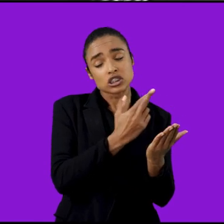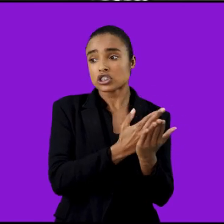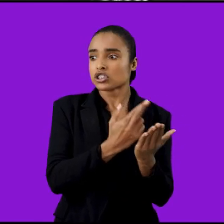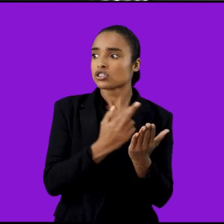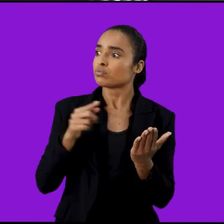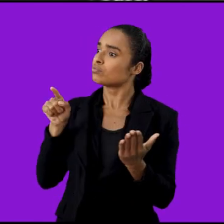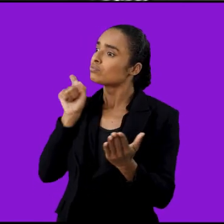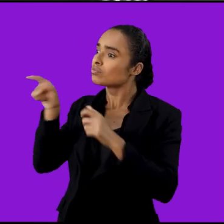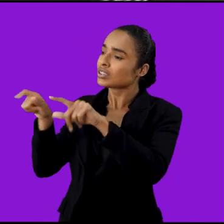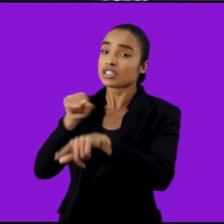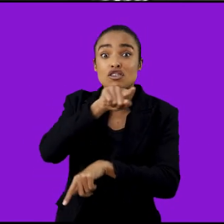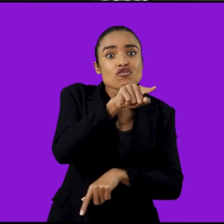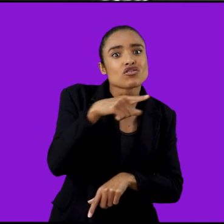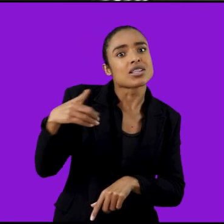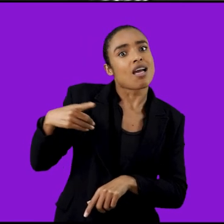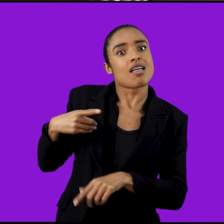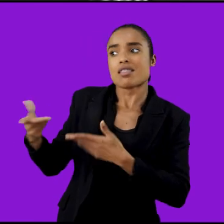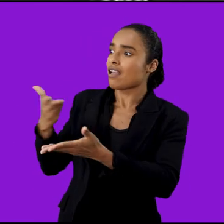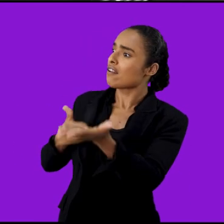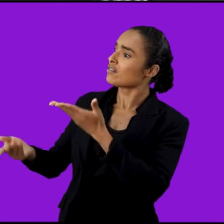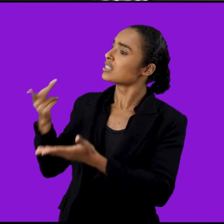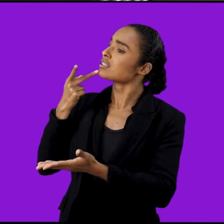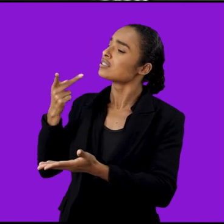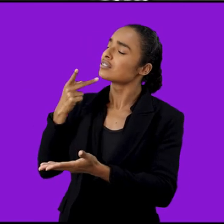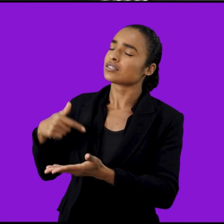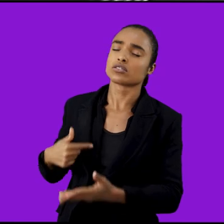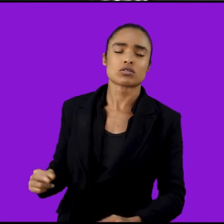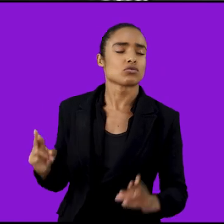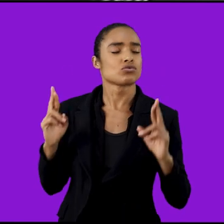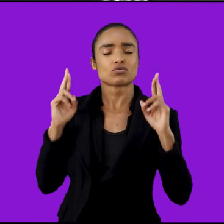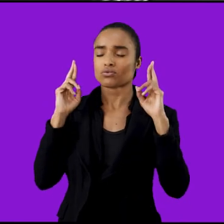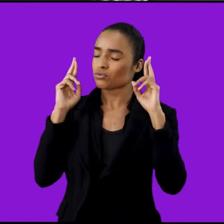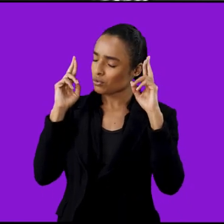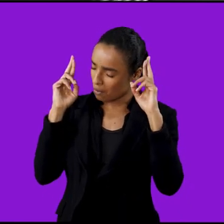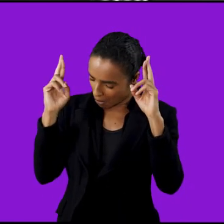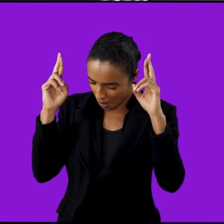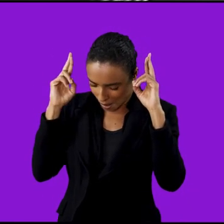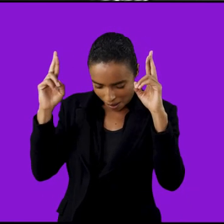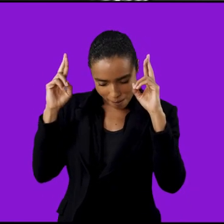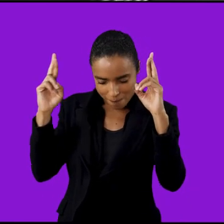me defendeu em um dos depoimentos. Eu te juro que foi naquele momento. Eu falei: “Caracas,